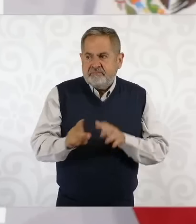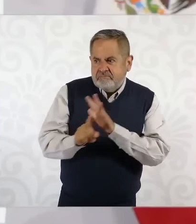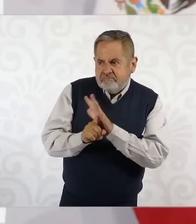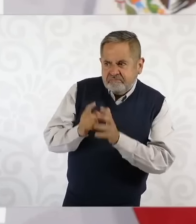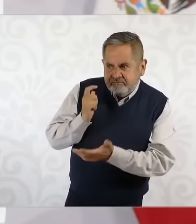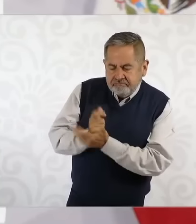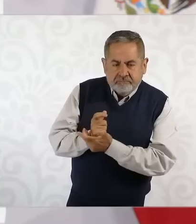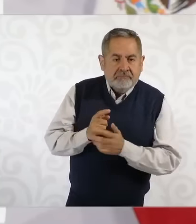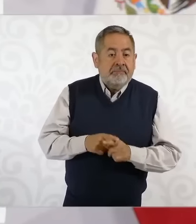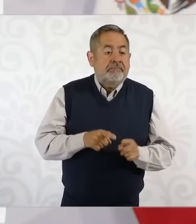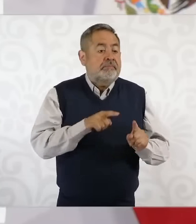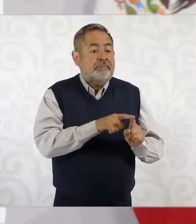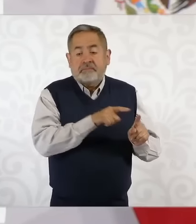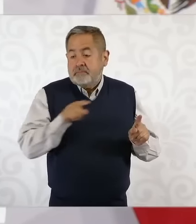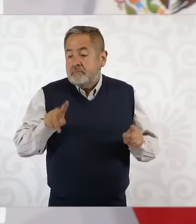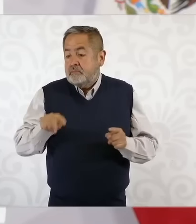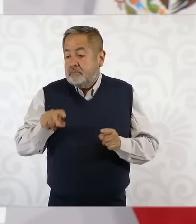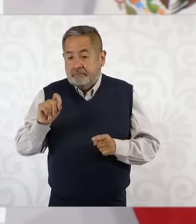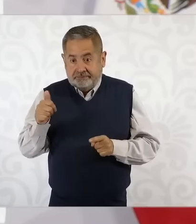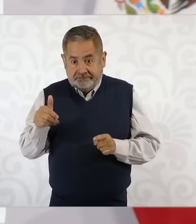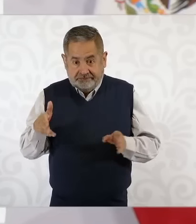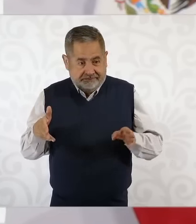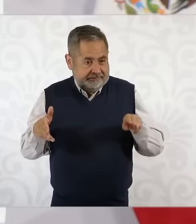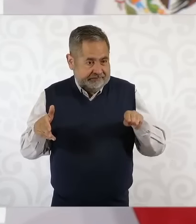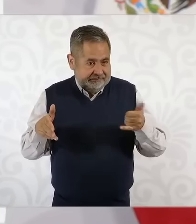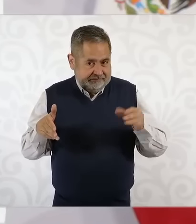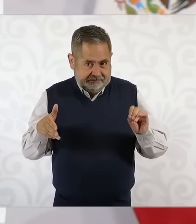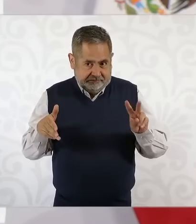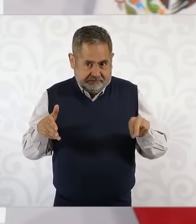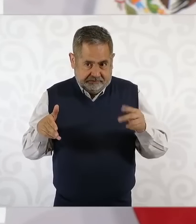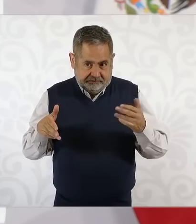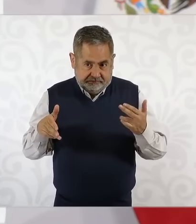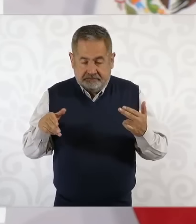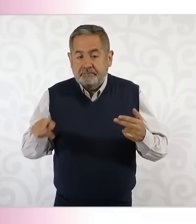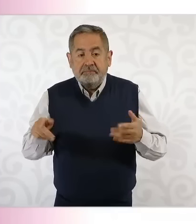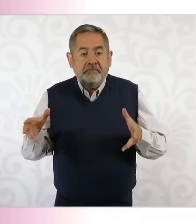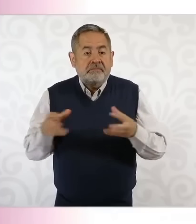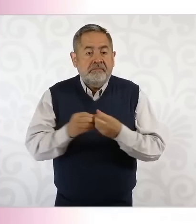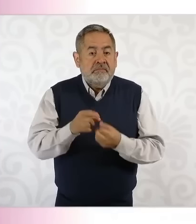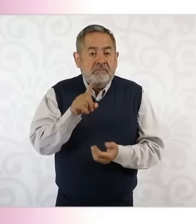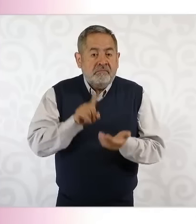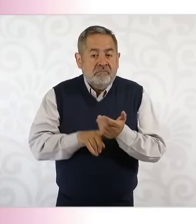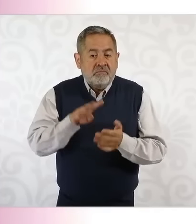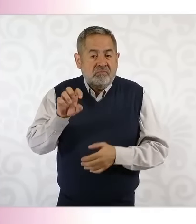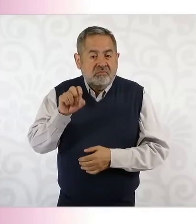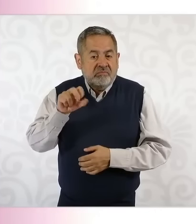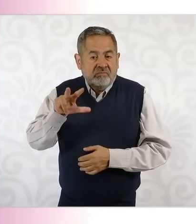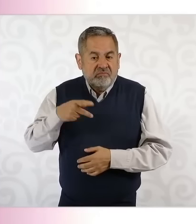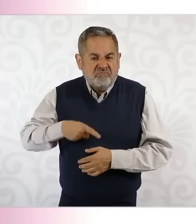de mayo del 2026, se ha realizado la detención de 1468 extorsionadores en distintas entidades.